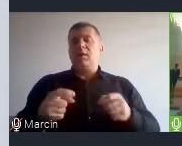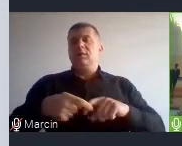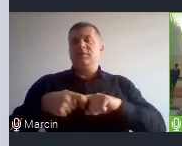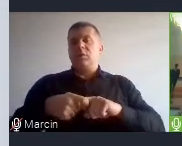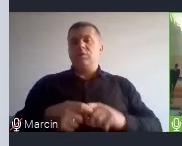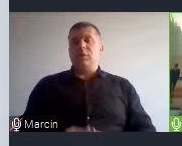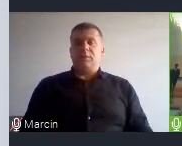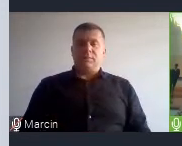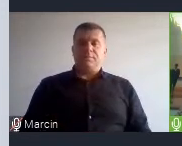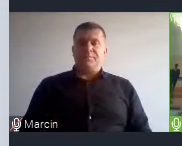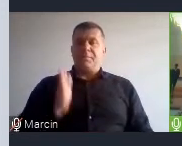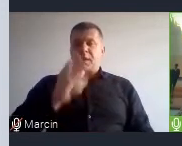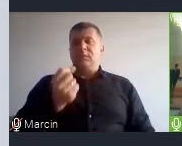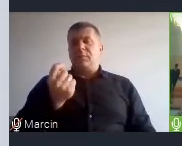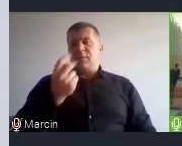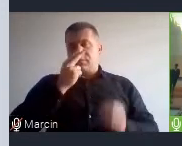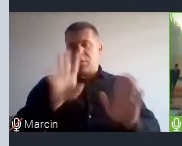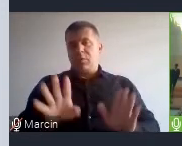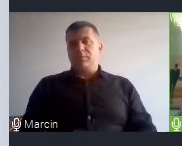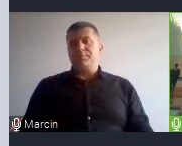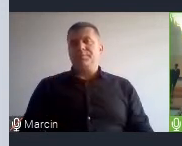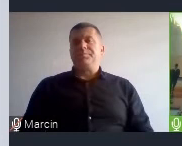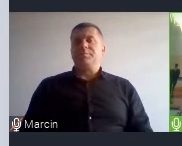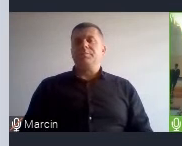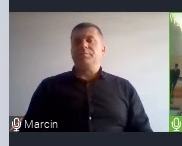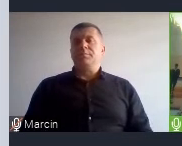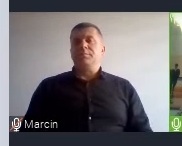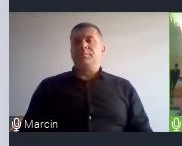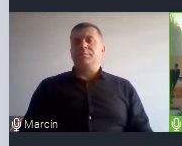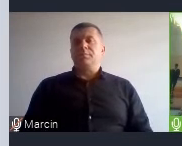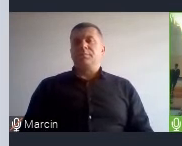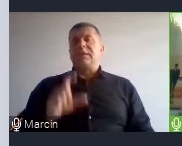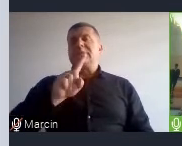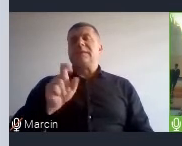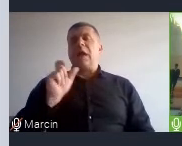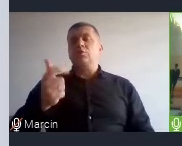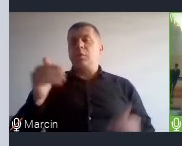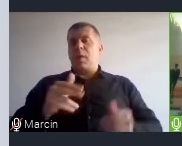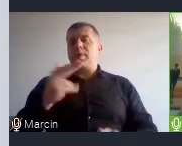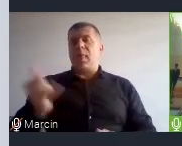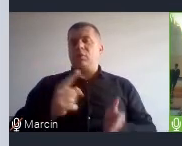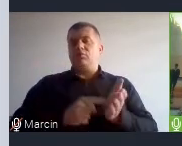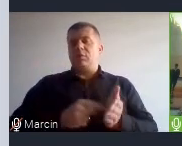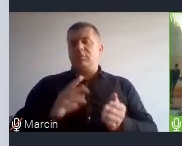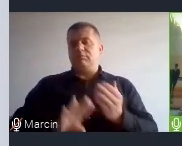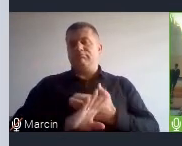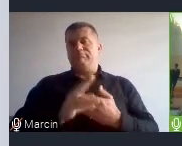Będę pokazywał za chwilę taryfikator korekt i pokażę Państwu za co te kary najczęściej występują.